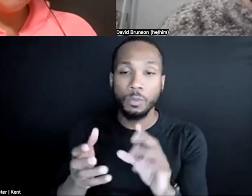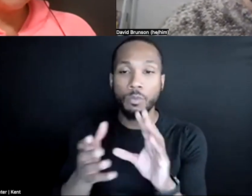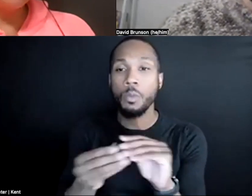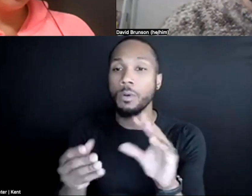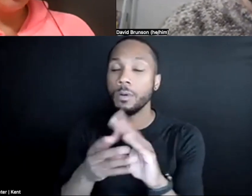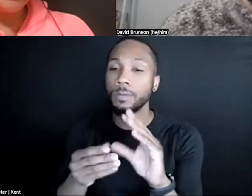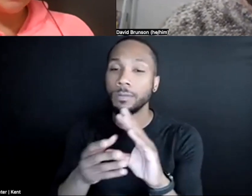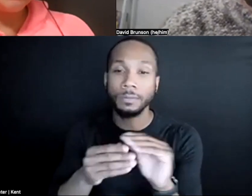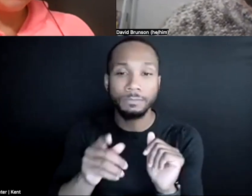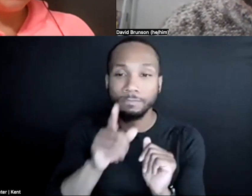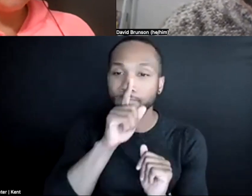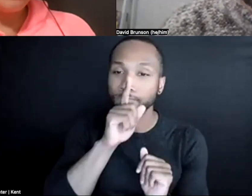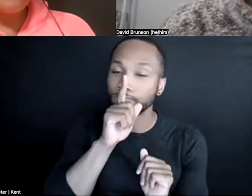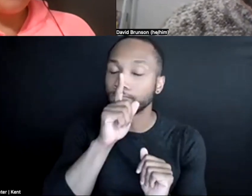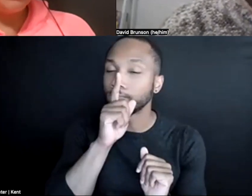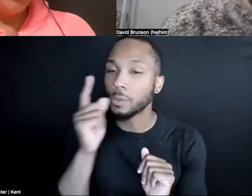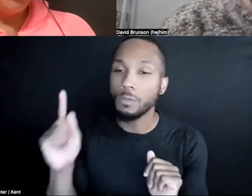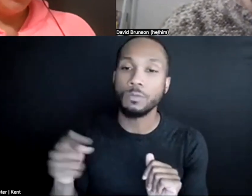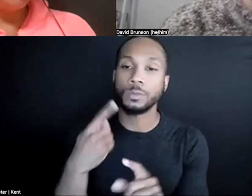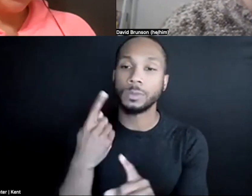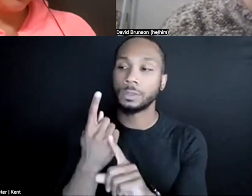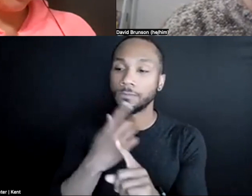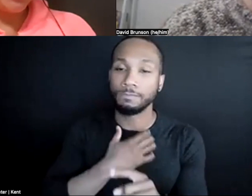que son solo errancia Promete otra noche